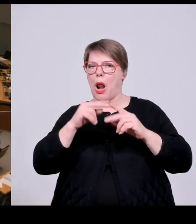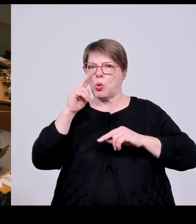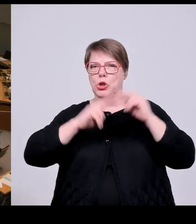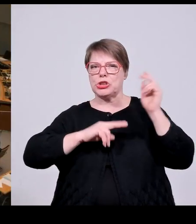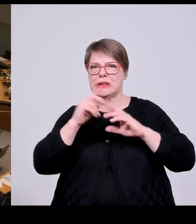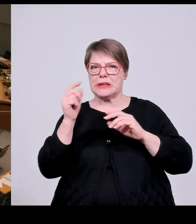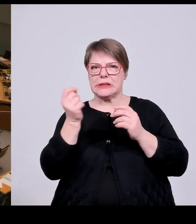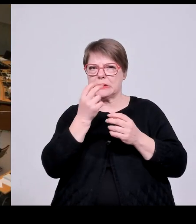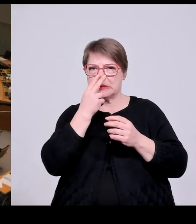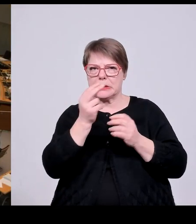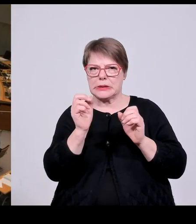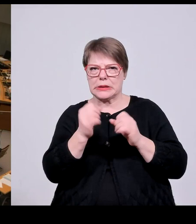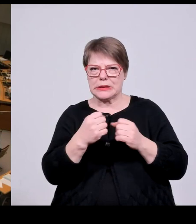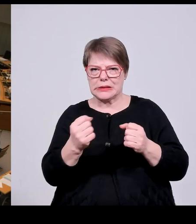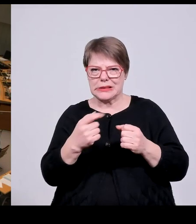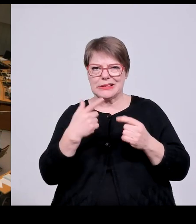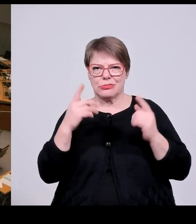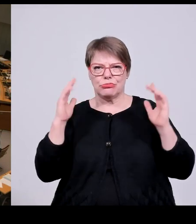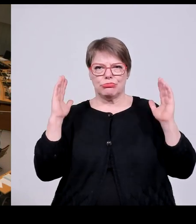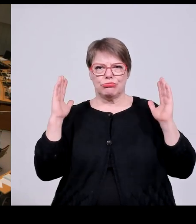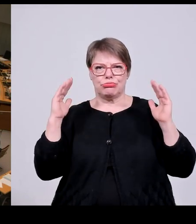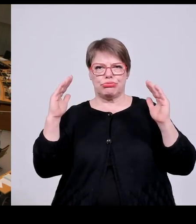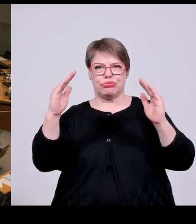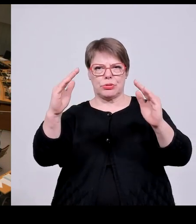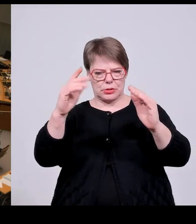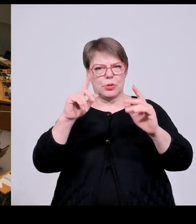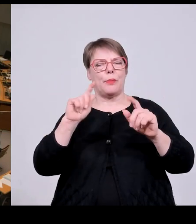Dank für die CDU Fraktion hat der Abgeordnete Freimarkt das Wort.